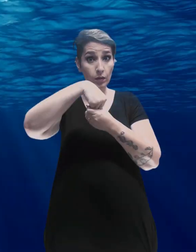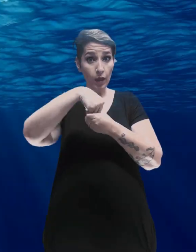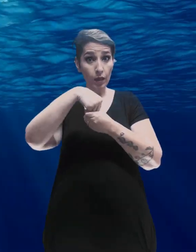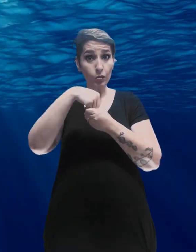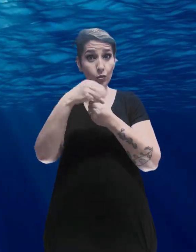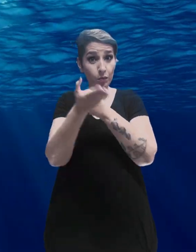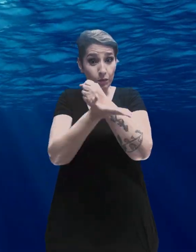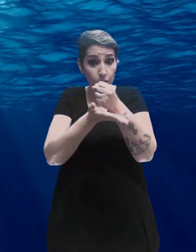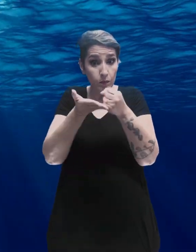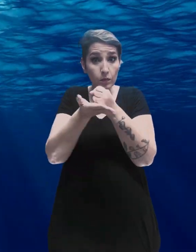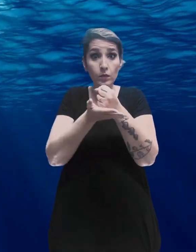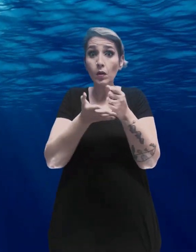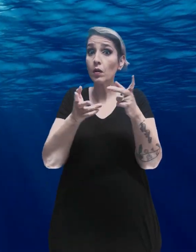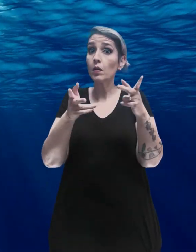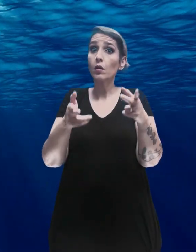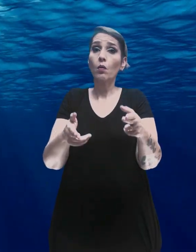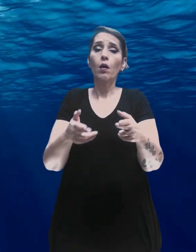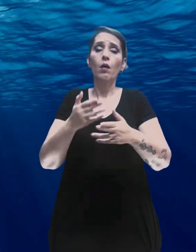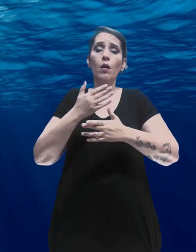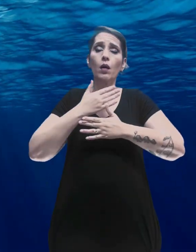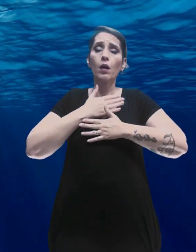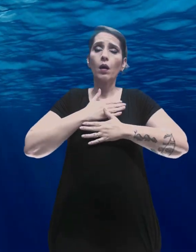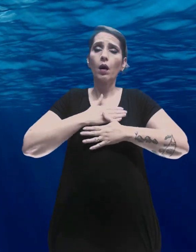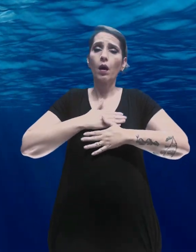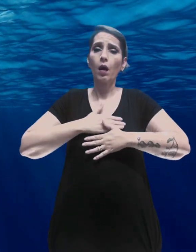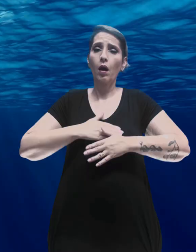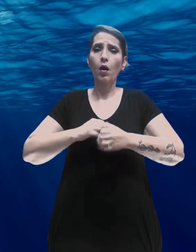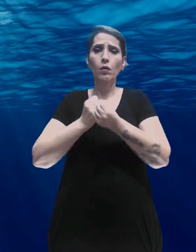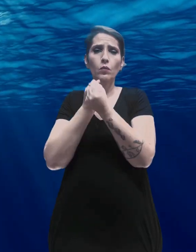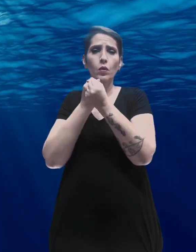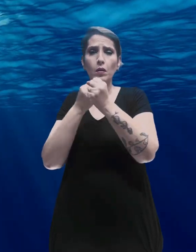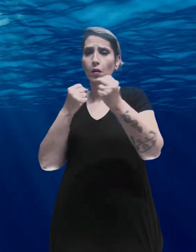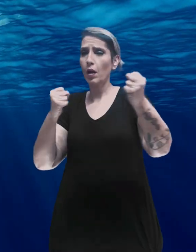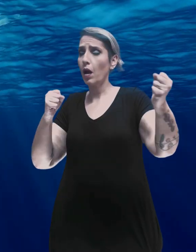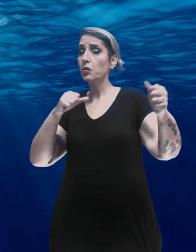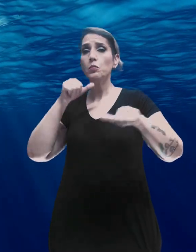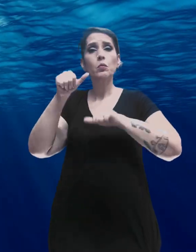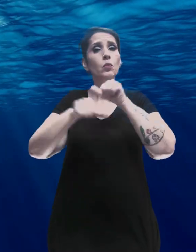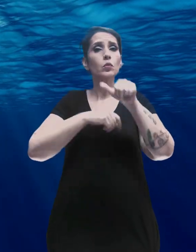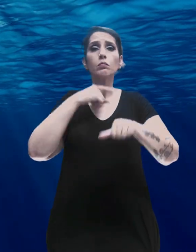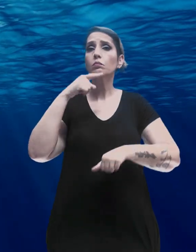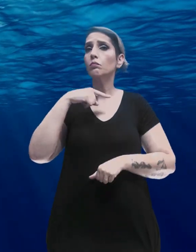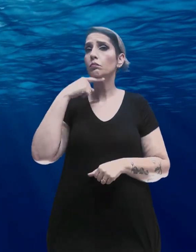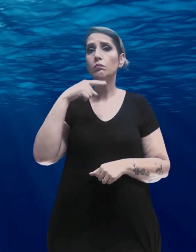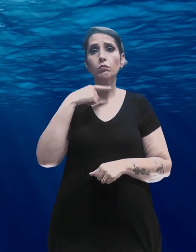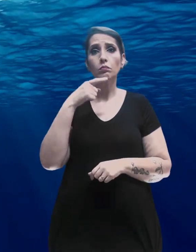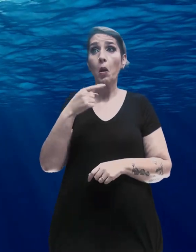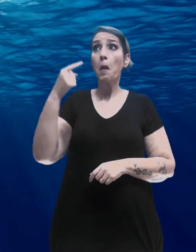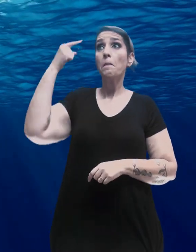Assim também é a sua natureza essencial: tranquila, vasta... e imutável.